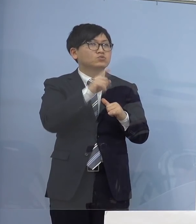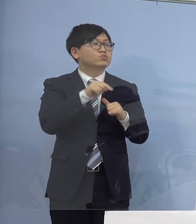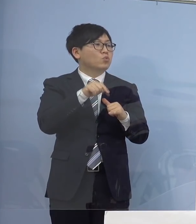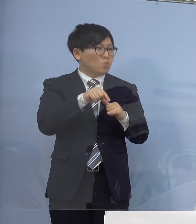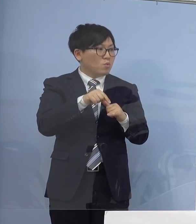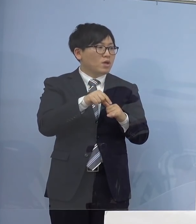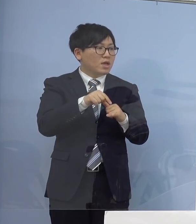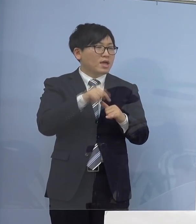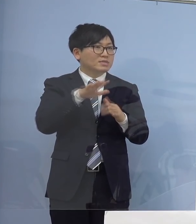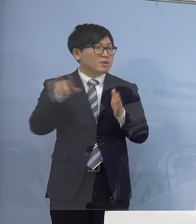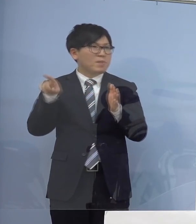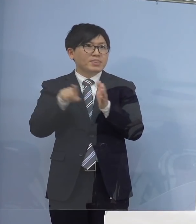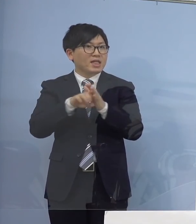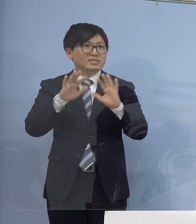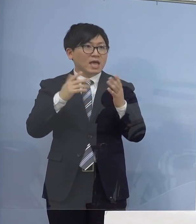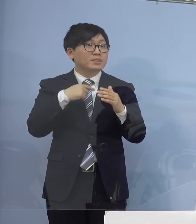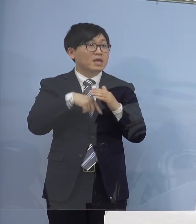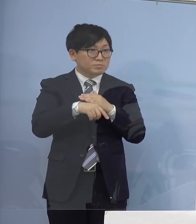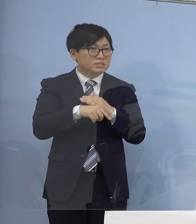（知事） 最大ですね